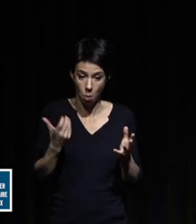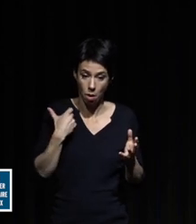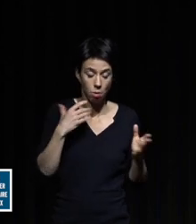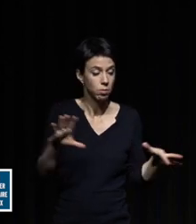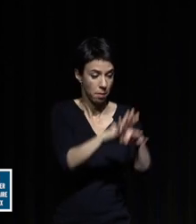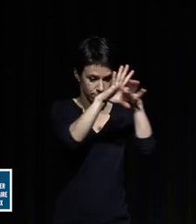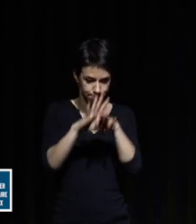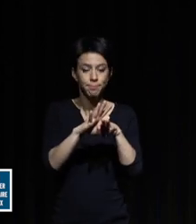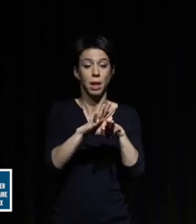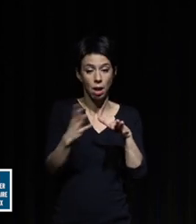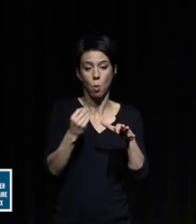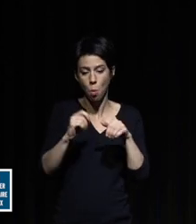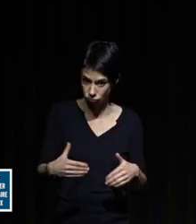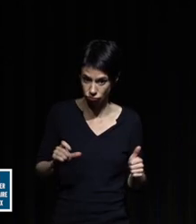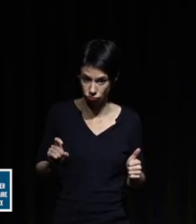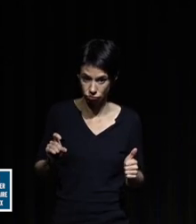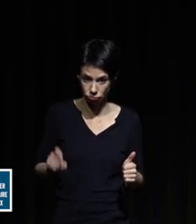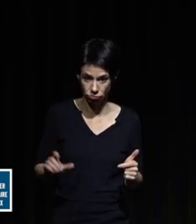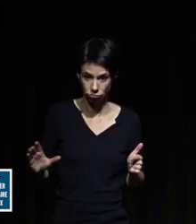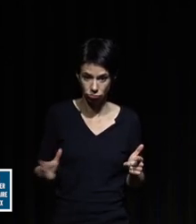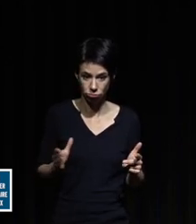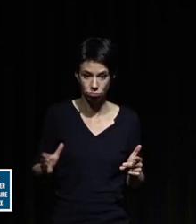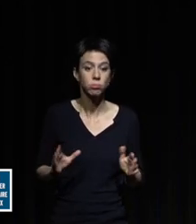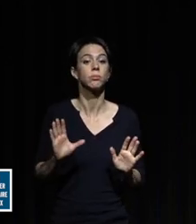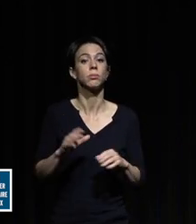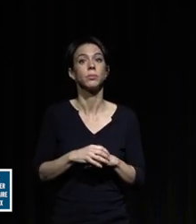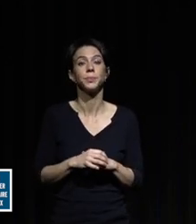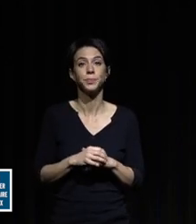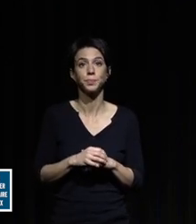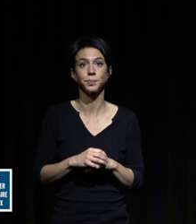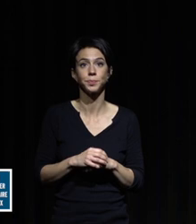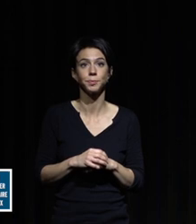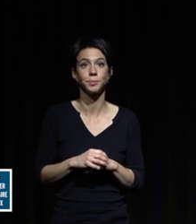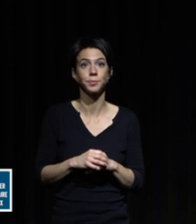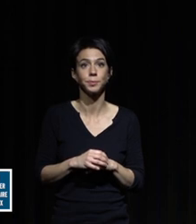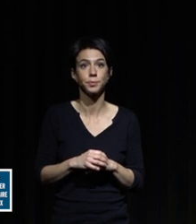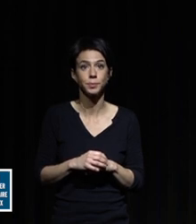et je classerais la maladie et donc si j'ai fait des classifications je reçois des classifications